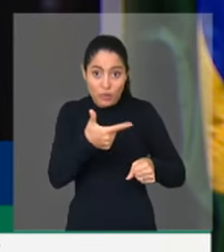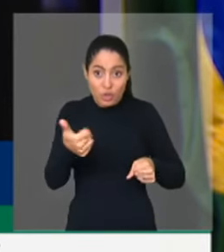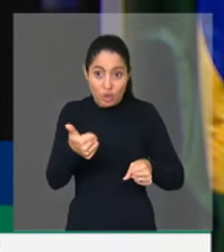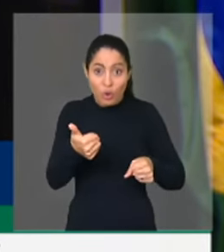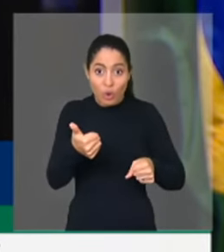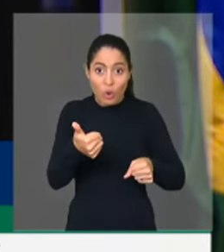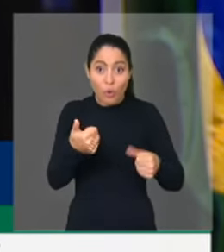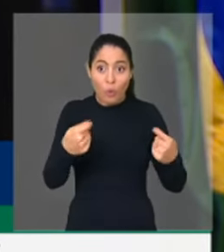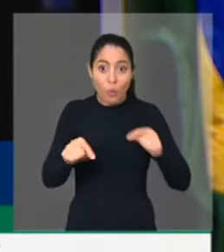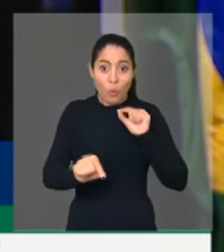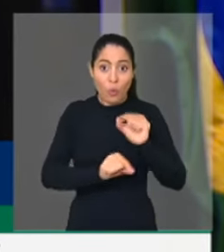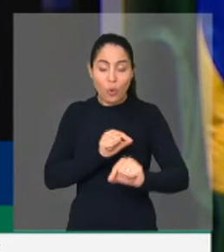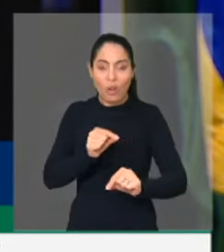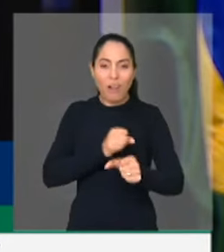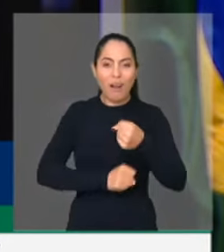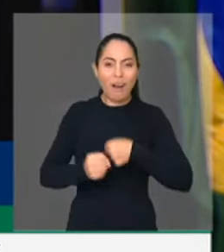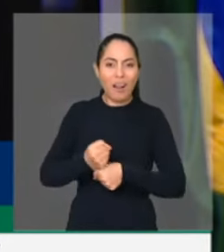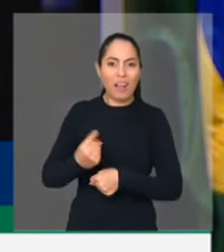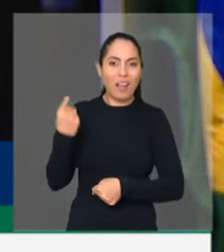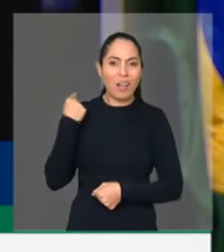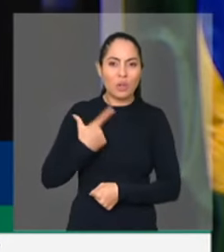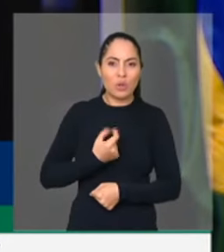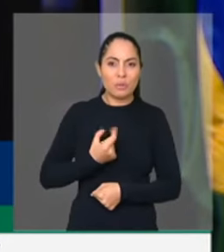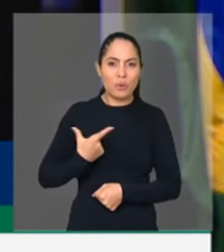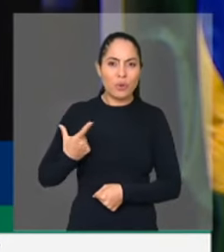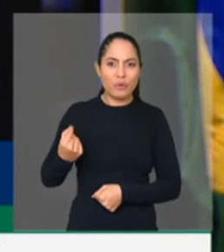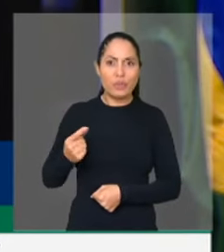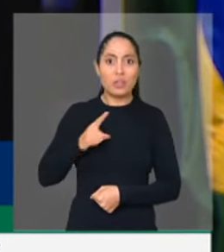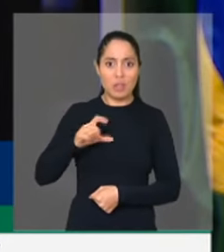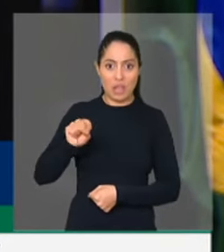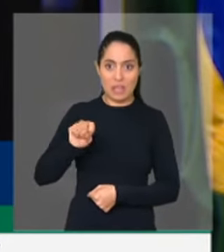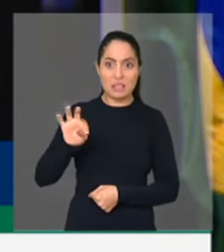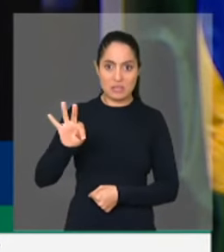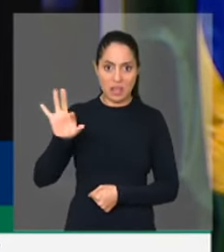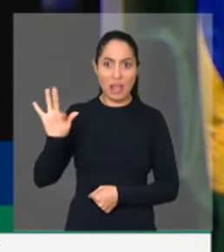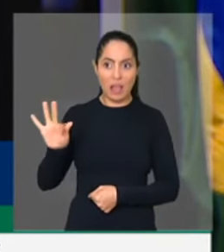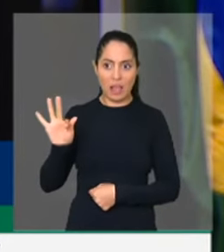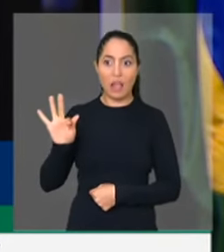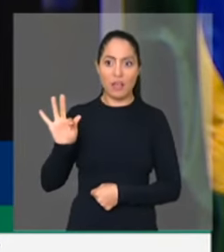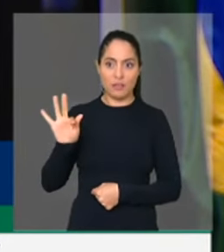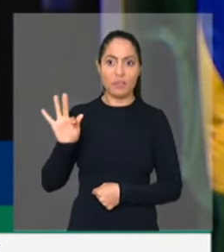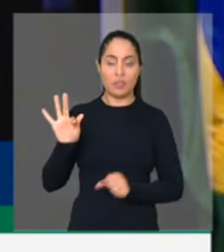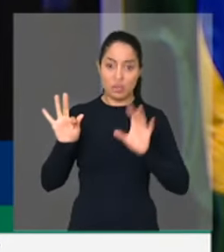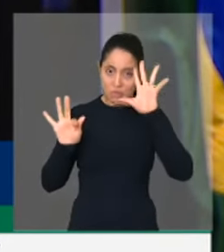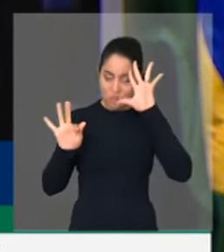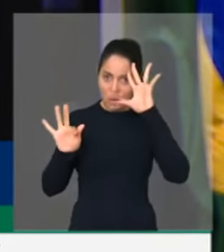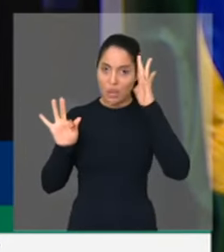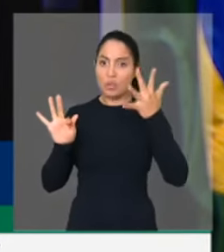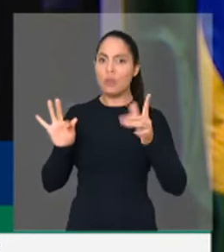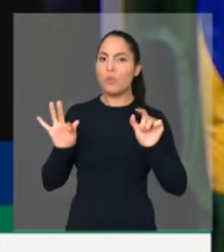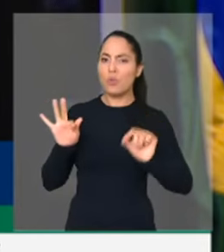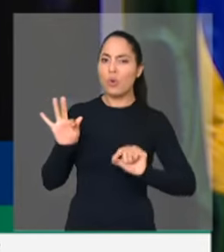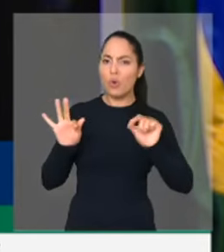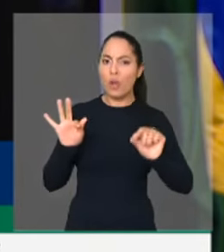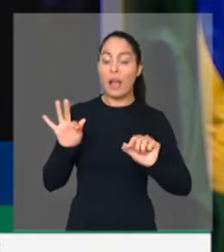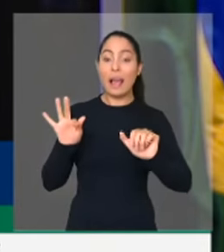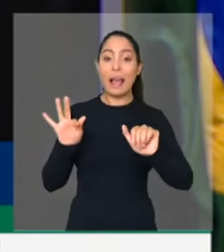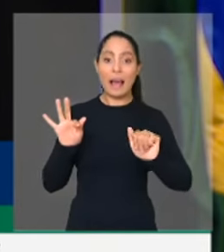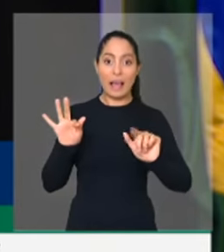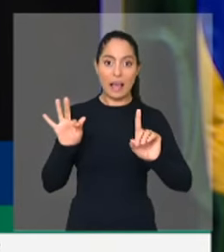EM 2020, DECIDIU O SUPREMO TRIBUNAL FEDERAL, NA AÇÃO DIRETA DE INCONSTITUCIONALIDADE N° 6357, AO DEFERIR E REFERENDAR